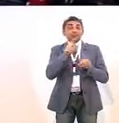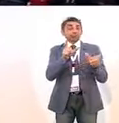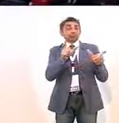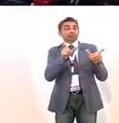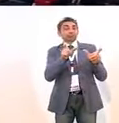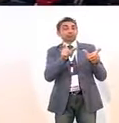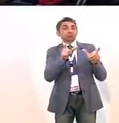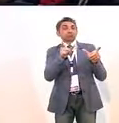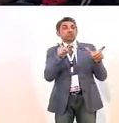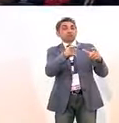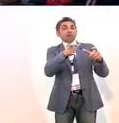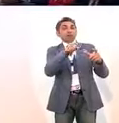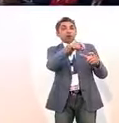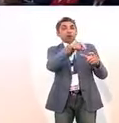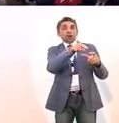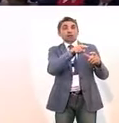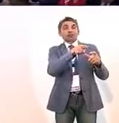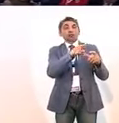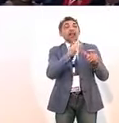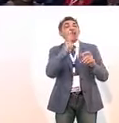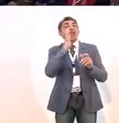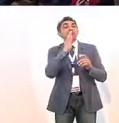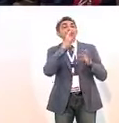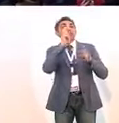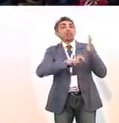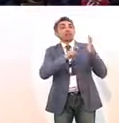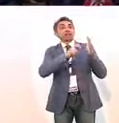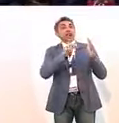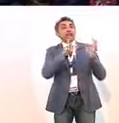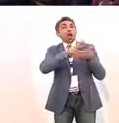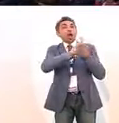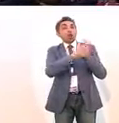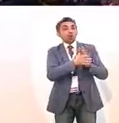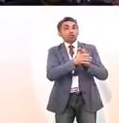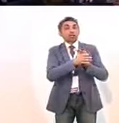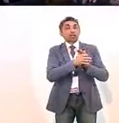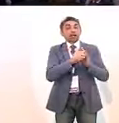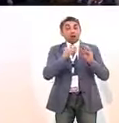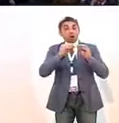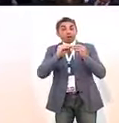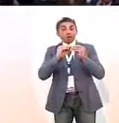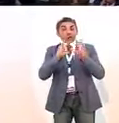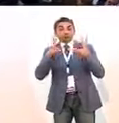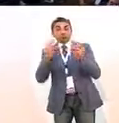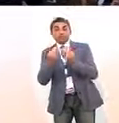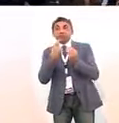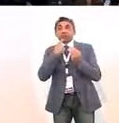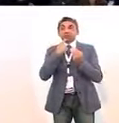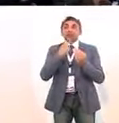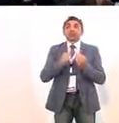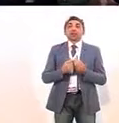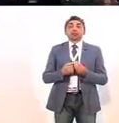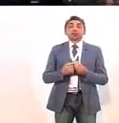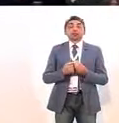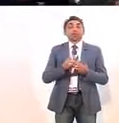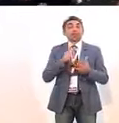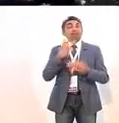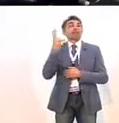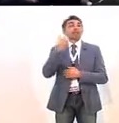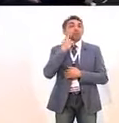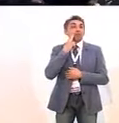che derivano dal fiscal compact con una operazione che tenga insieme il debito (operazione Capricorn)